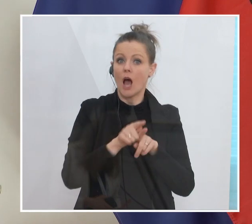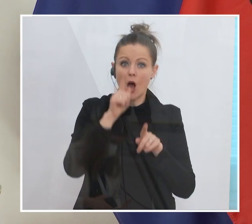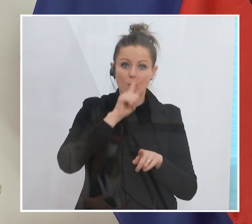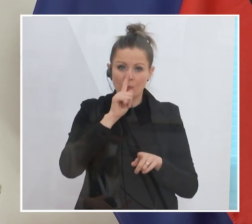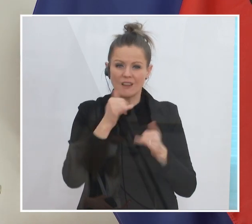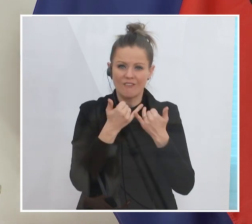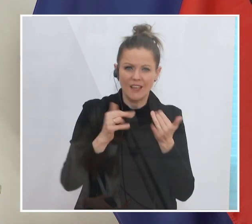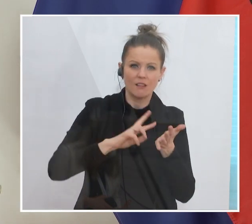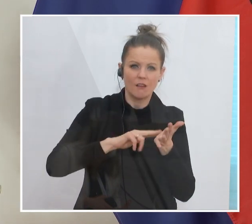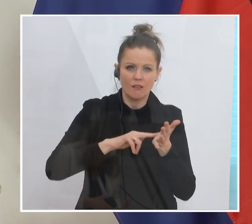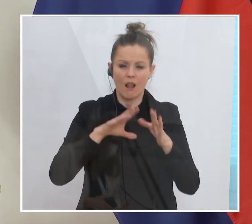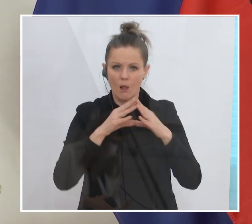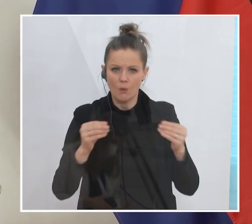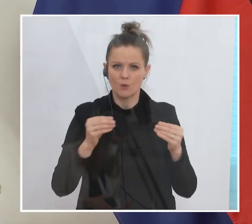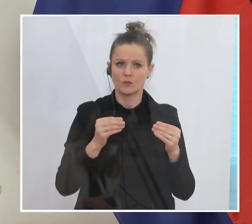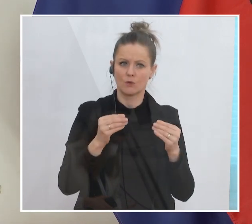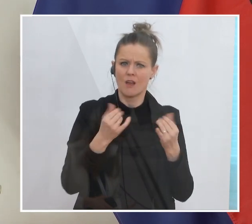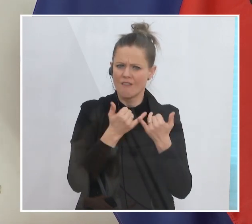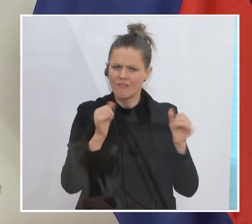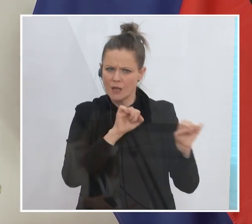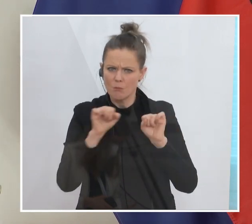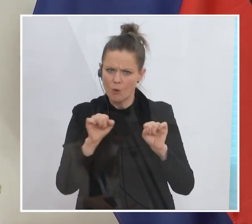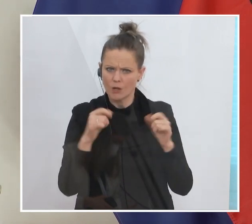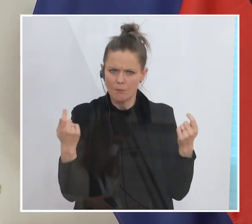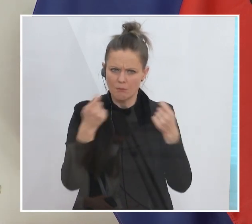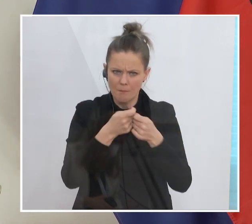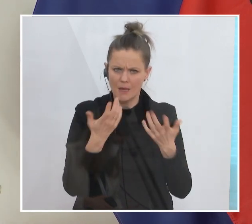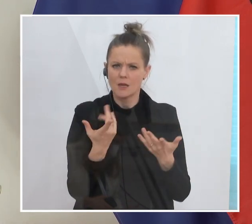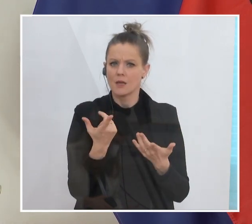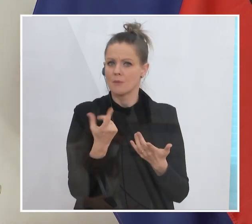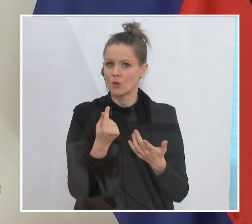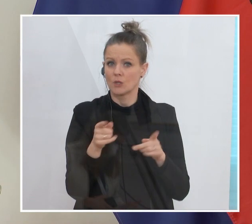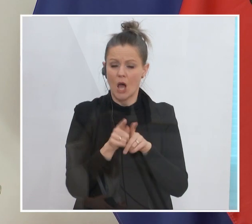den digitalen Lösungen und auch kompatibel ist. Um daraus einfach auch zu lernen, wenn es dann